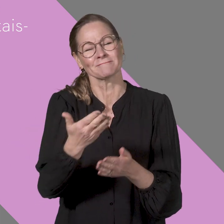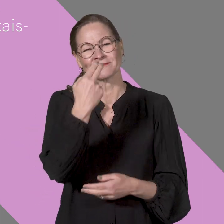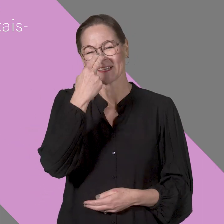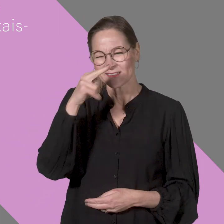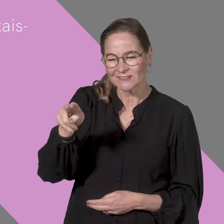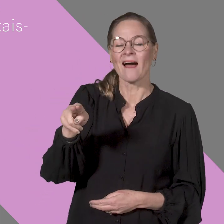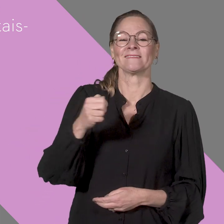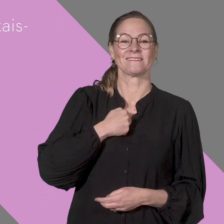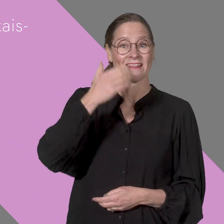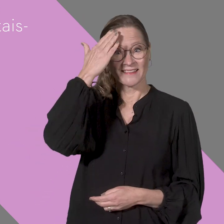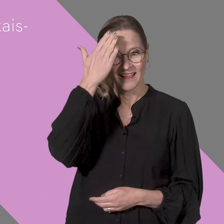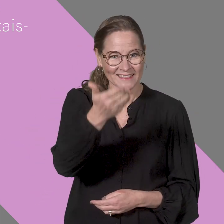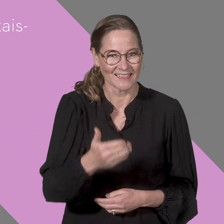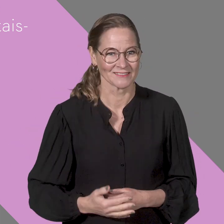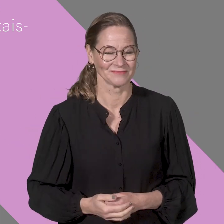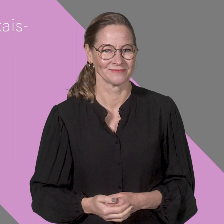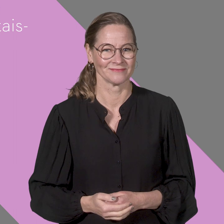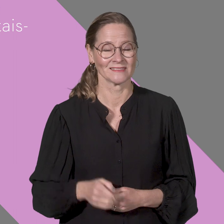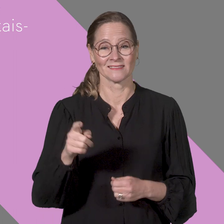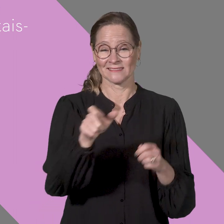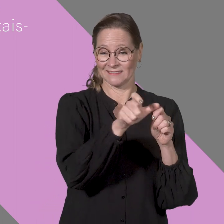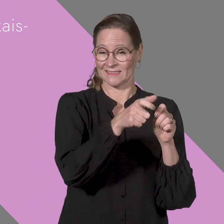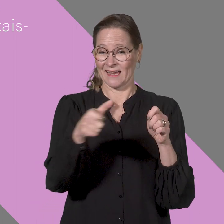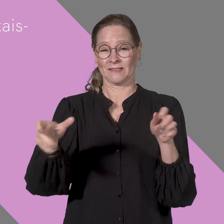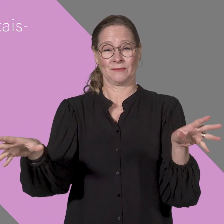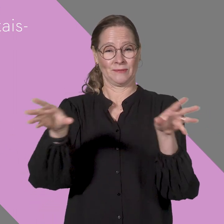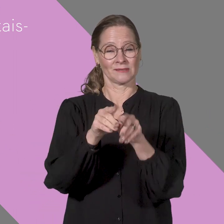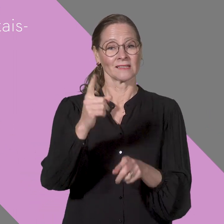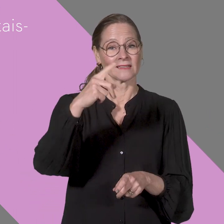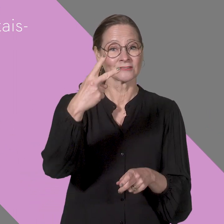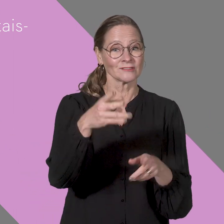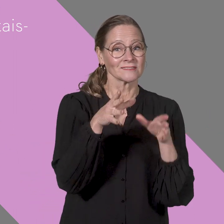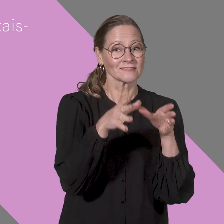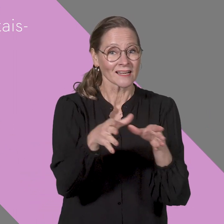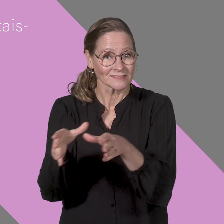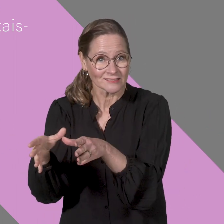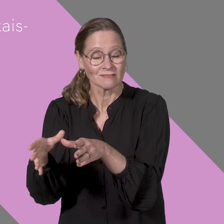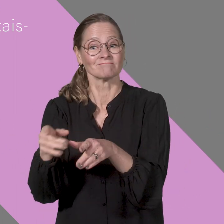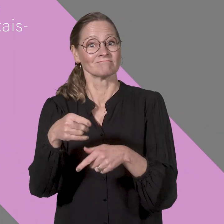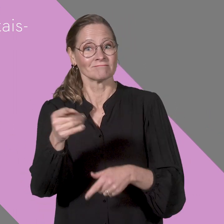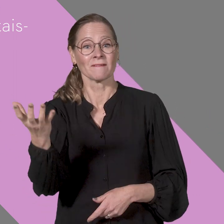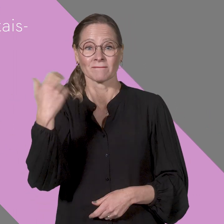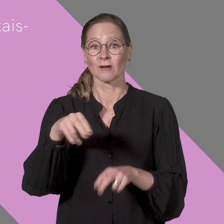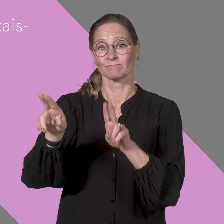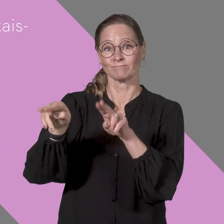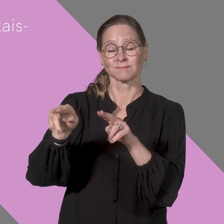Se selviää vain katsomalla! Kaikkiaan sarja koostuu 12 jaksosta, ja ne ovat nähtävissä -